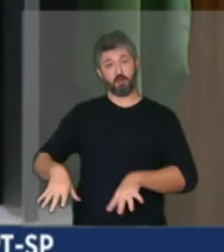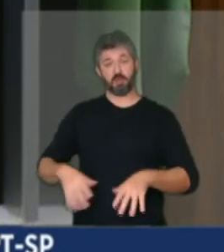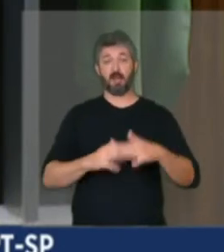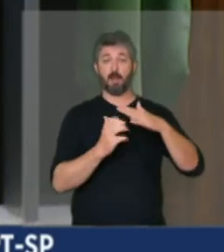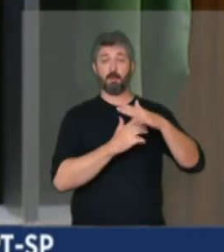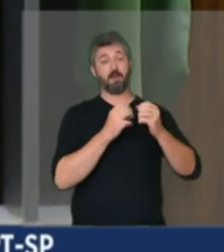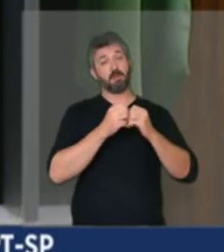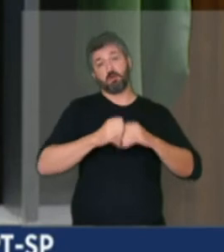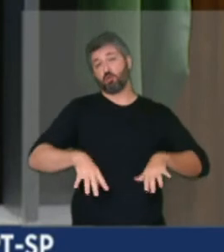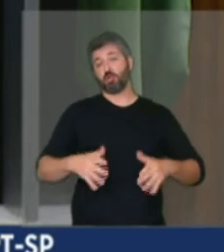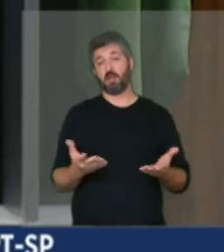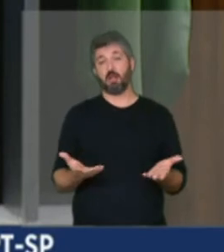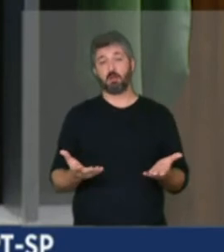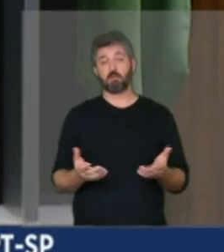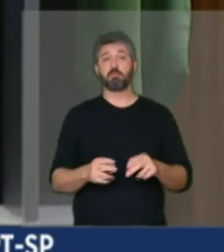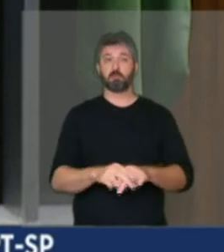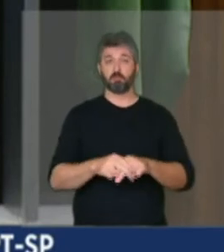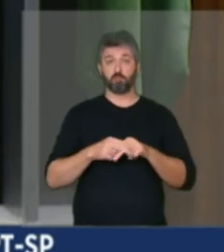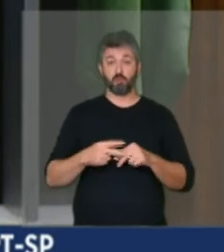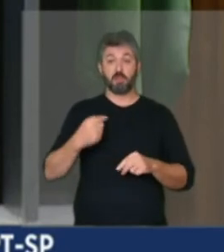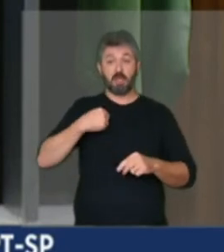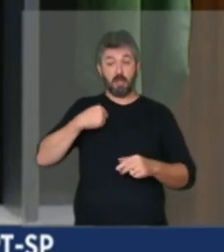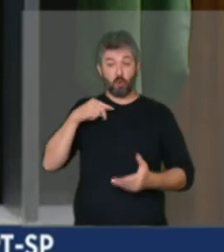EMPRESÁRIOS. POR ESSA RAZÃO EU VENHO A ESSA TRIBUNA DIZER QUE A SOCIEDADE BRASILEIRA